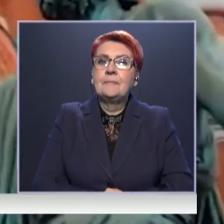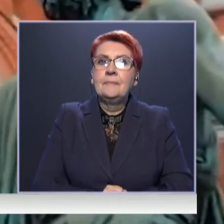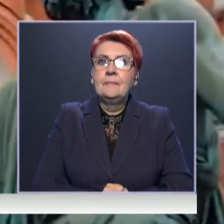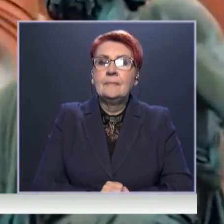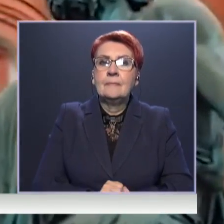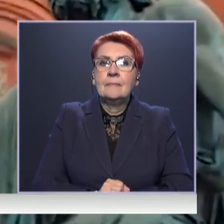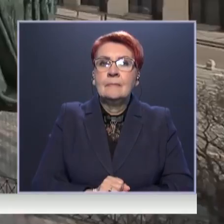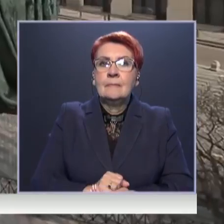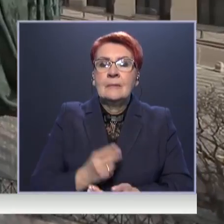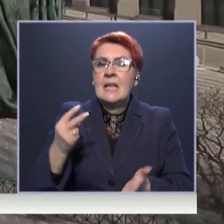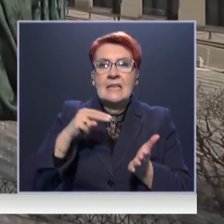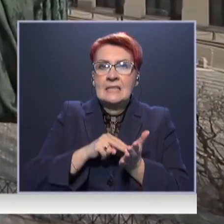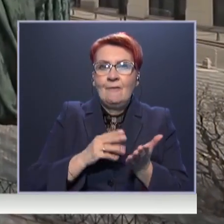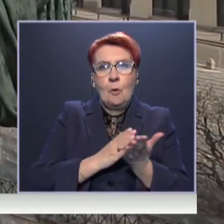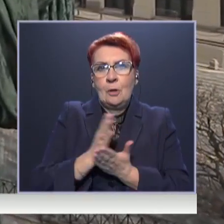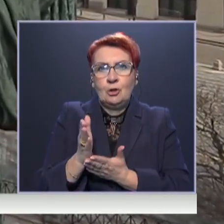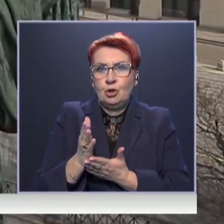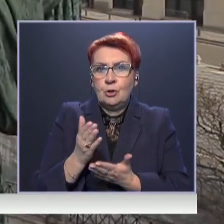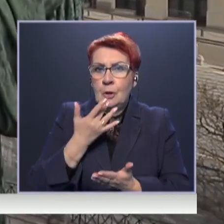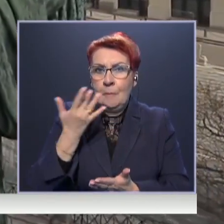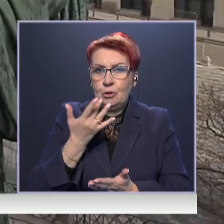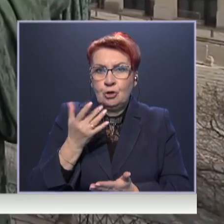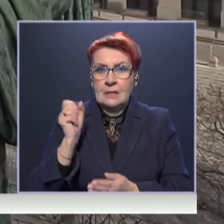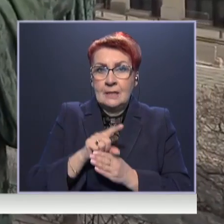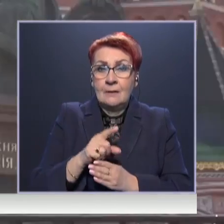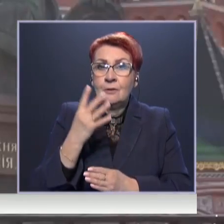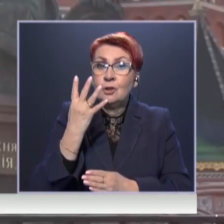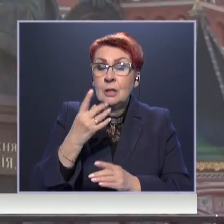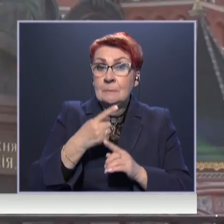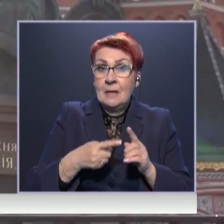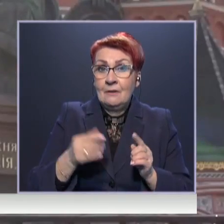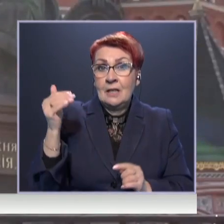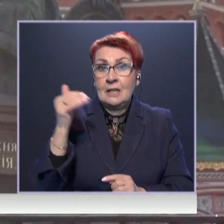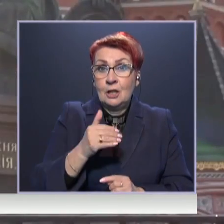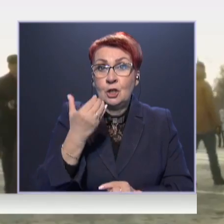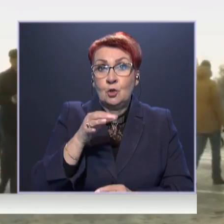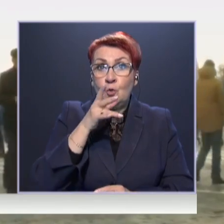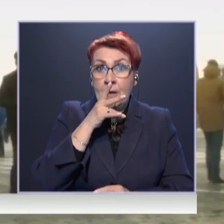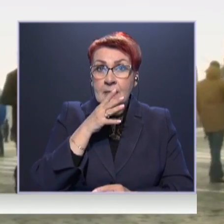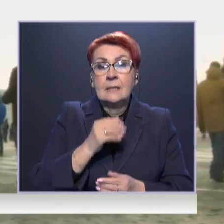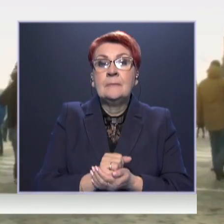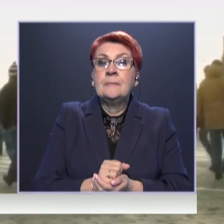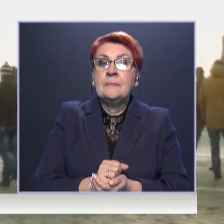или политической задачей теперь спустя четыре с лишним Столетия деструктивные силы на западе посягают